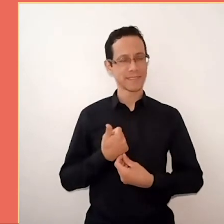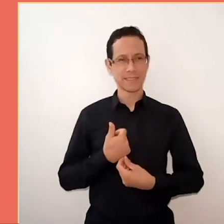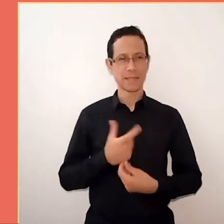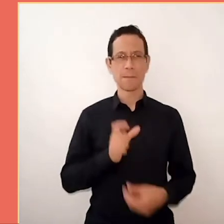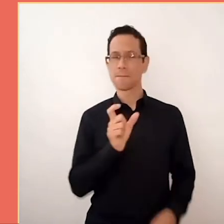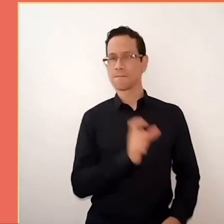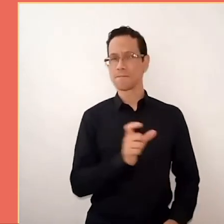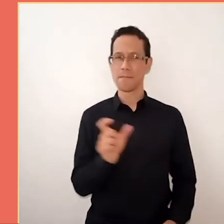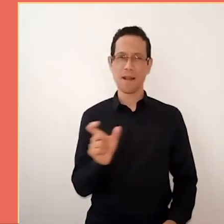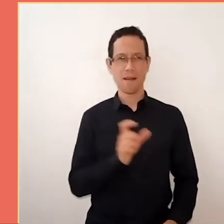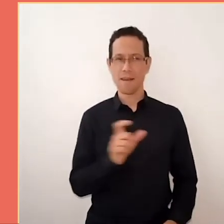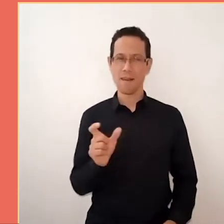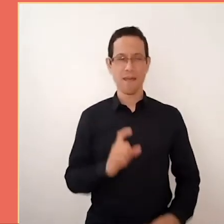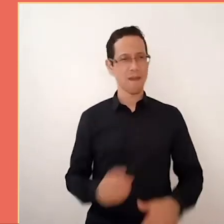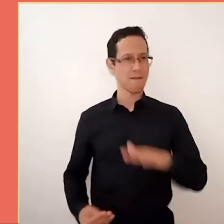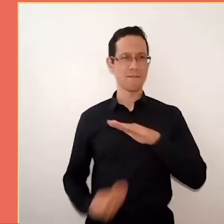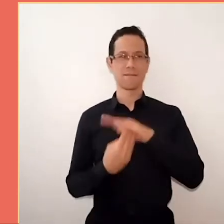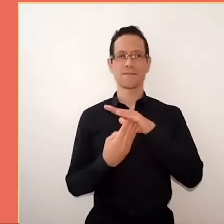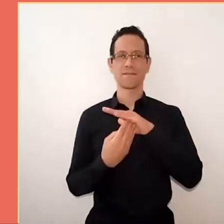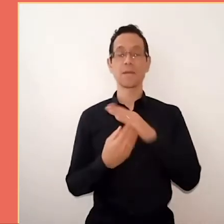Os meus livros de poesia